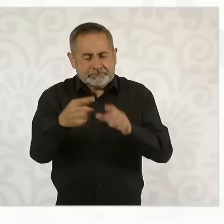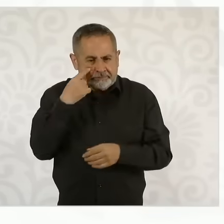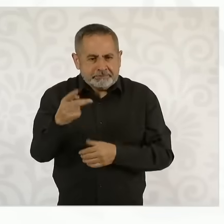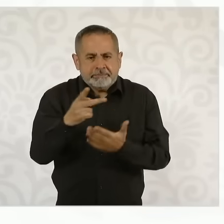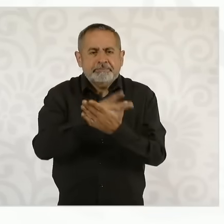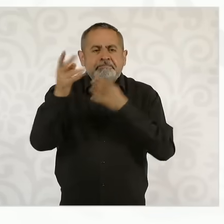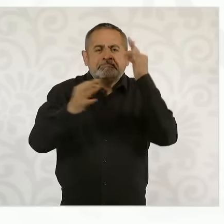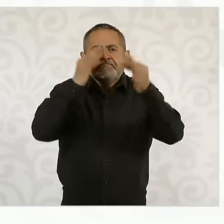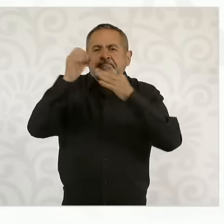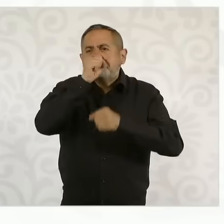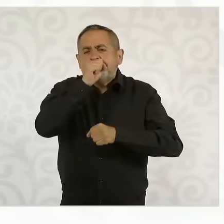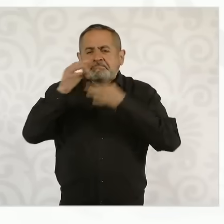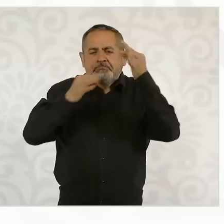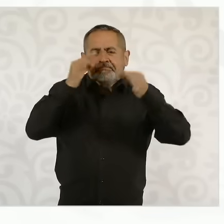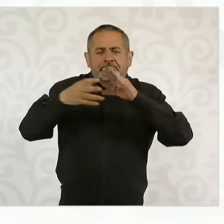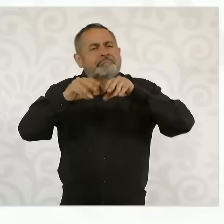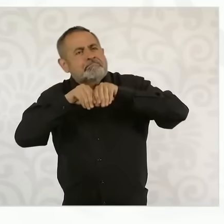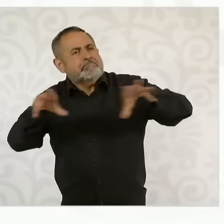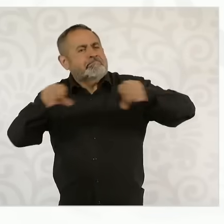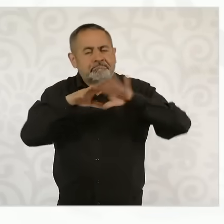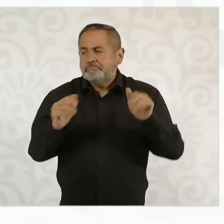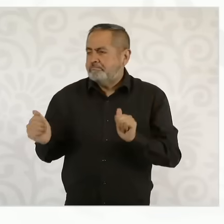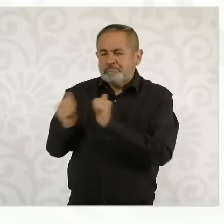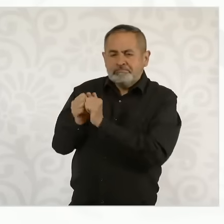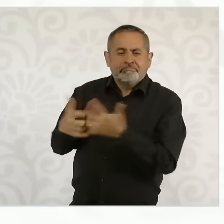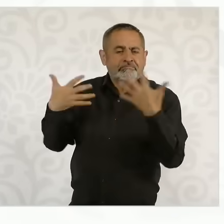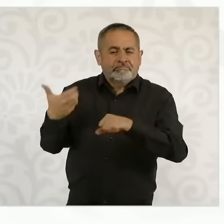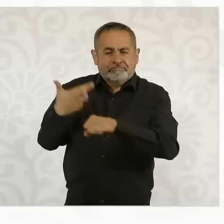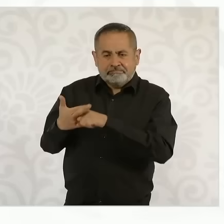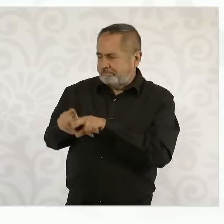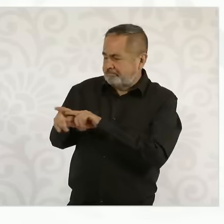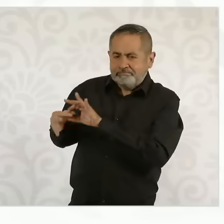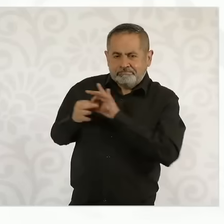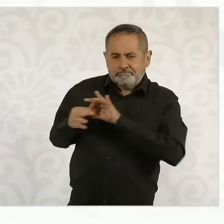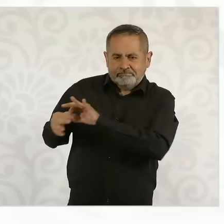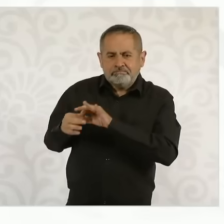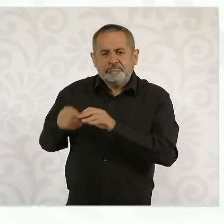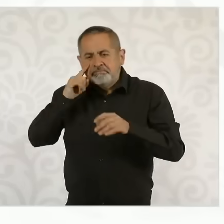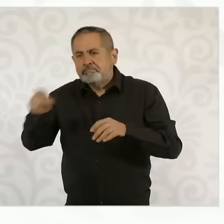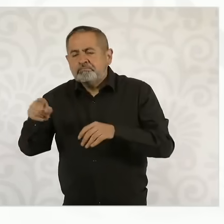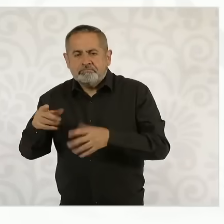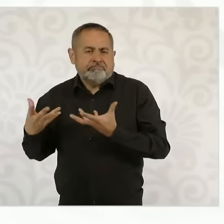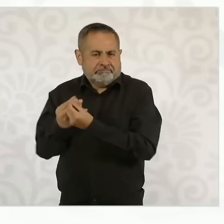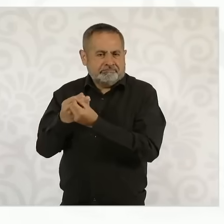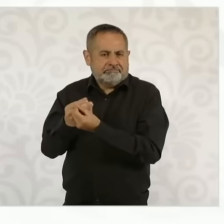publicidad en colaboración con nuestras empresas hermanas sectorizadas a la defensa nacional.